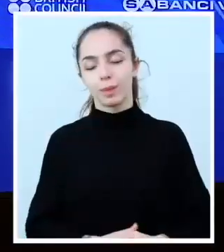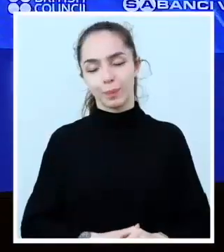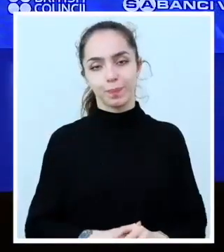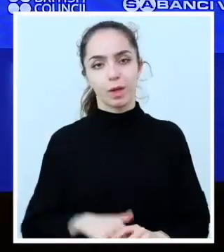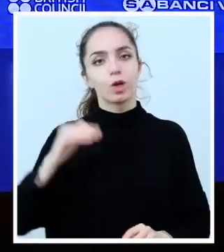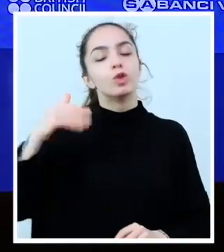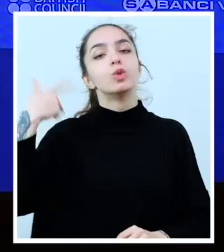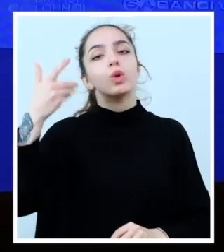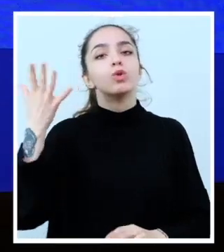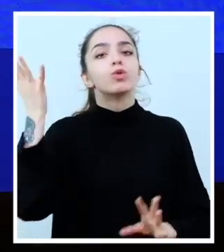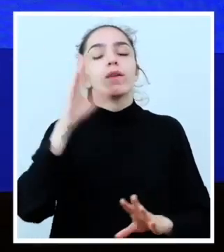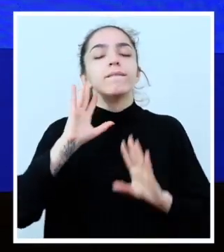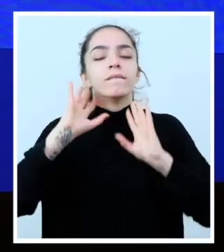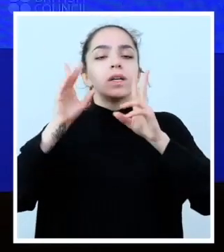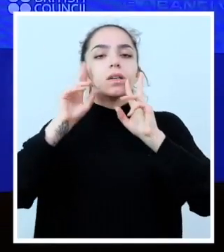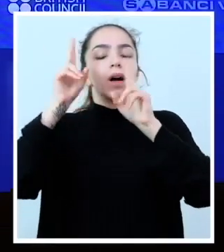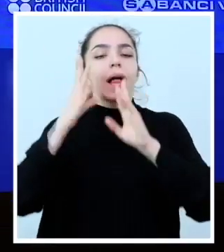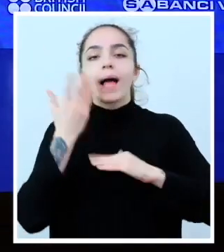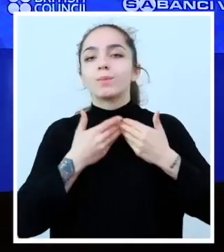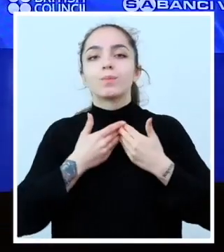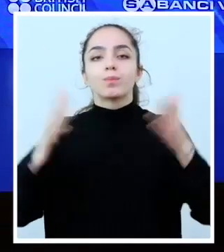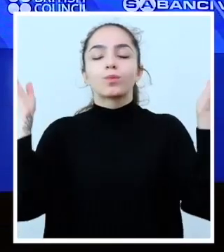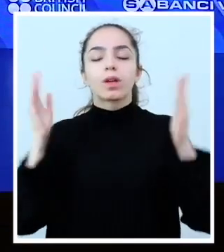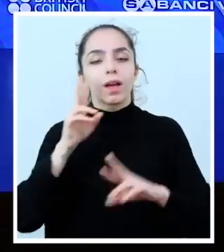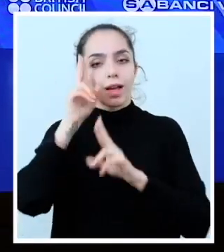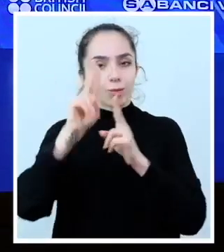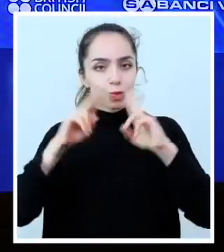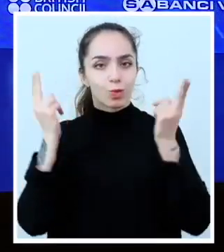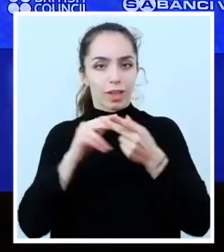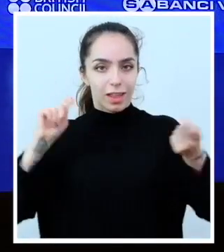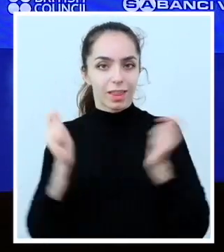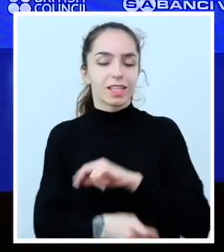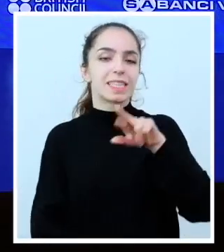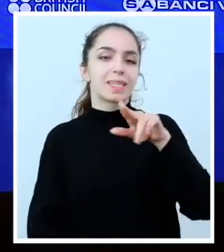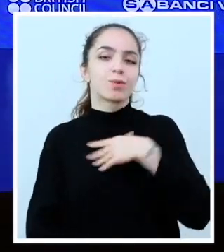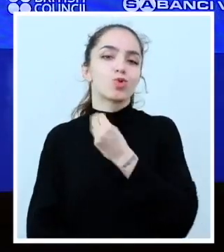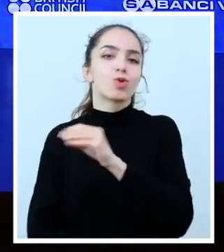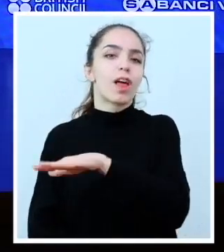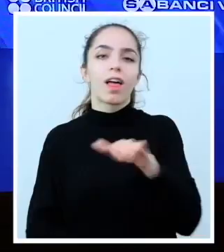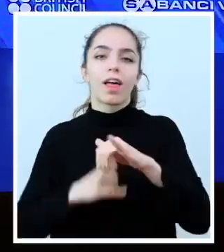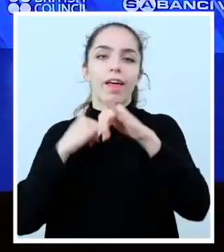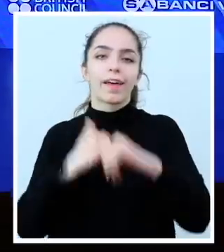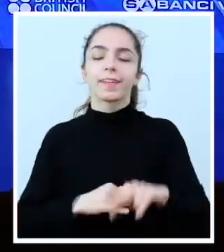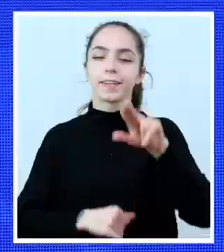Daha sonra, dediğim gibi çok fazla hayal kuruyordum ve... en büyük hayalim dünyayı değiştirmekti bütün çocuklarda olduğu gibi.